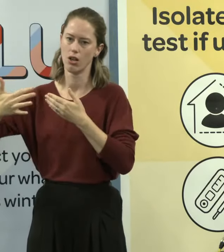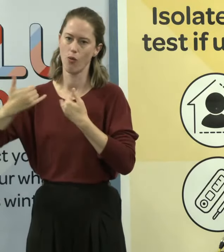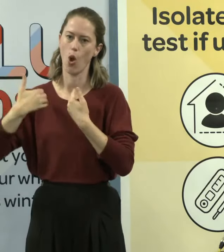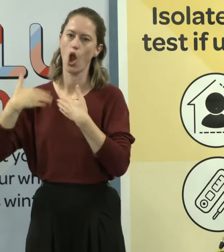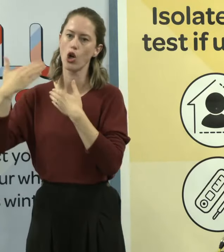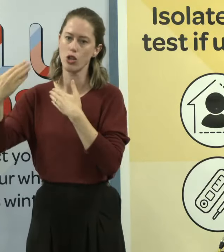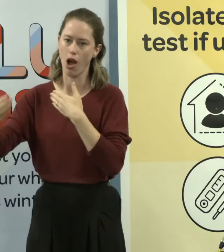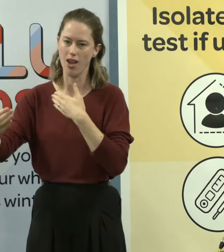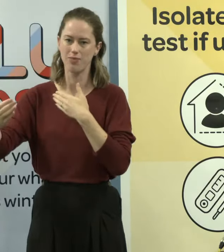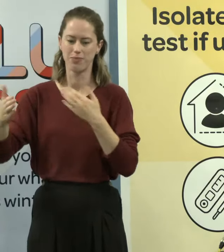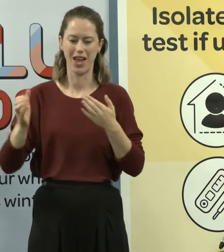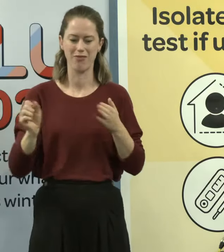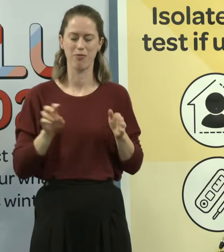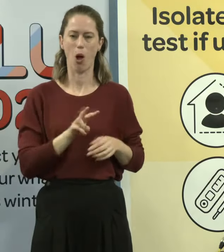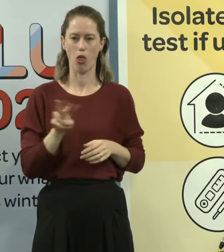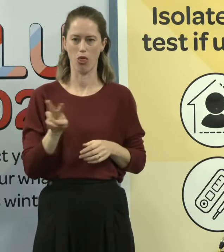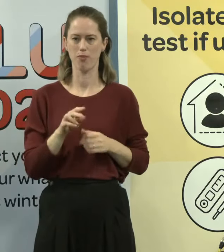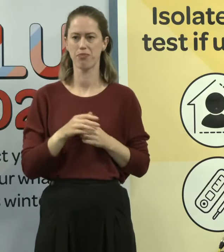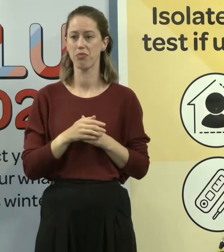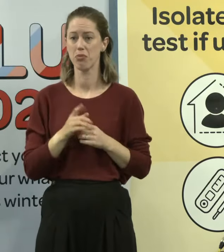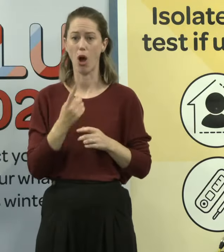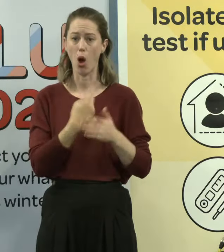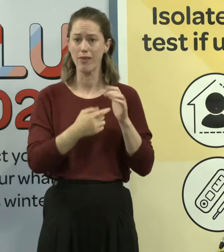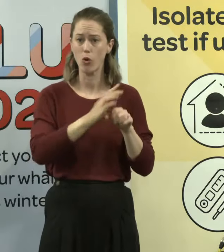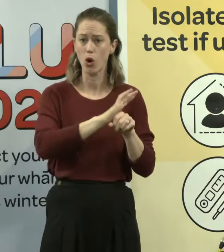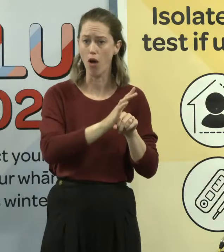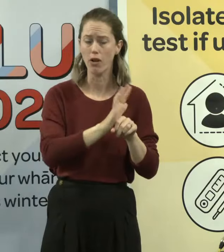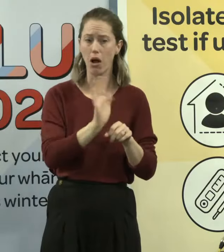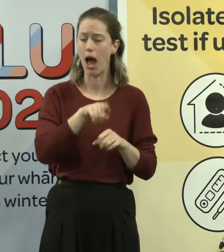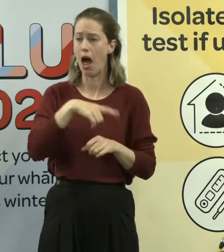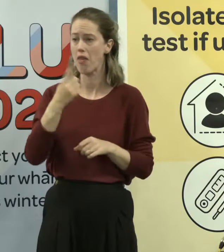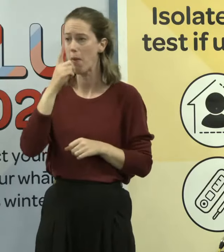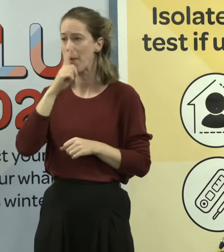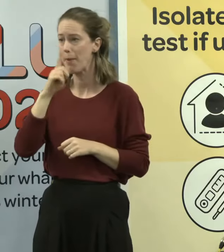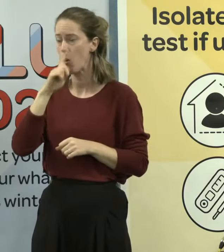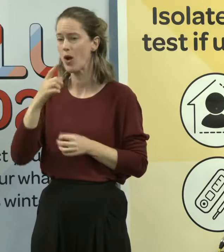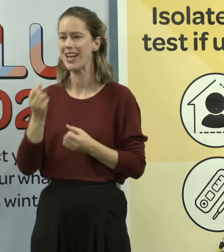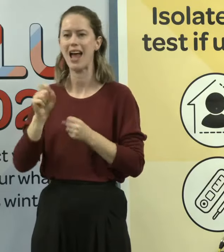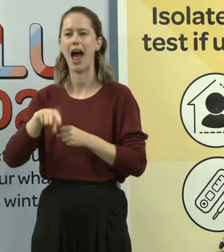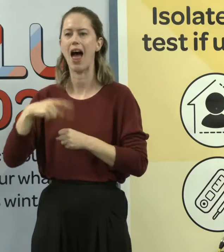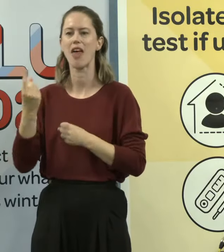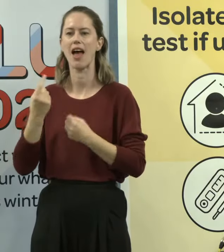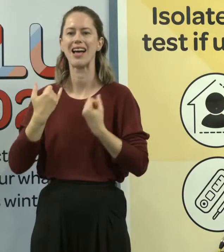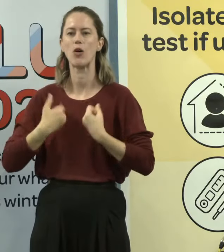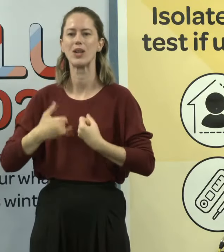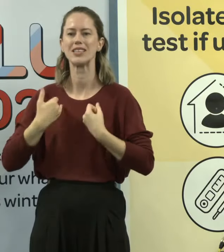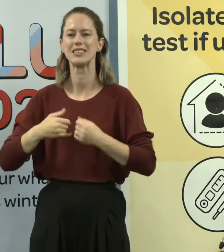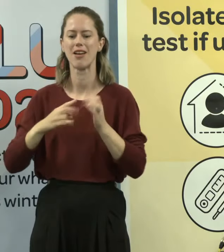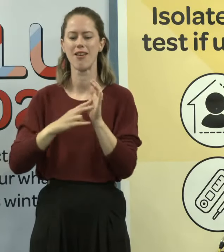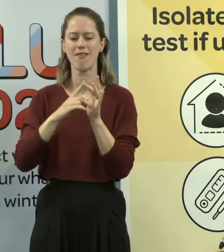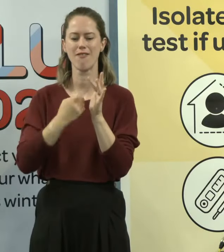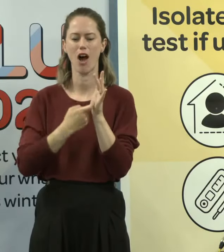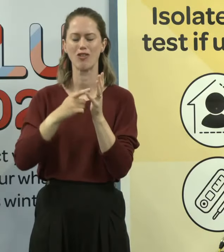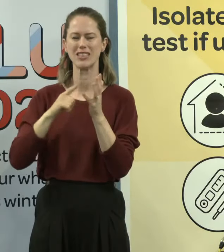tangata ki te tautoko i te hunga kua tohu roa roa. Ae ra, ehara